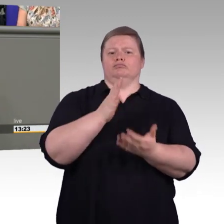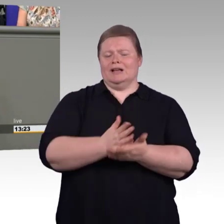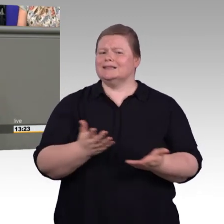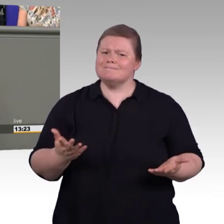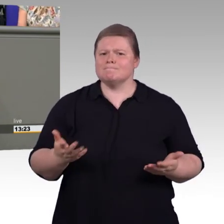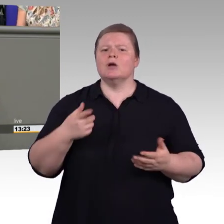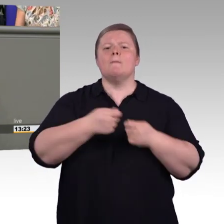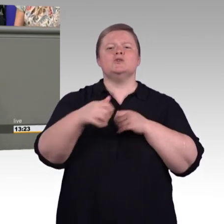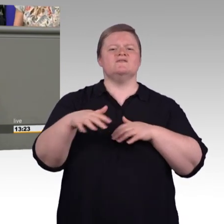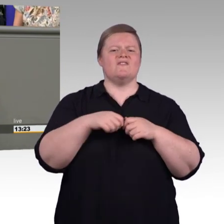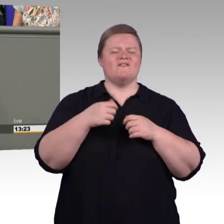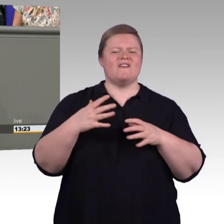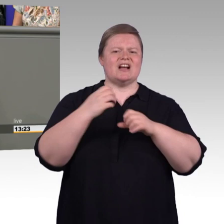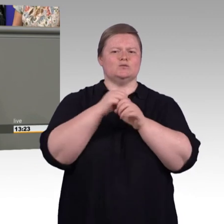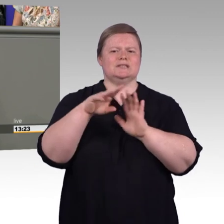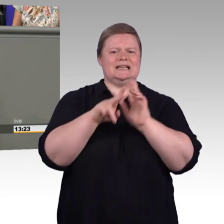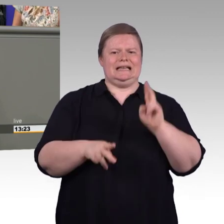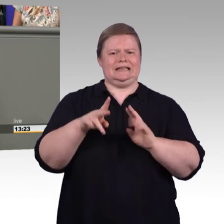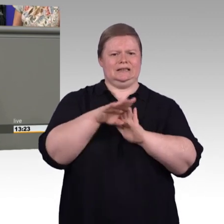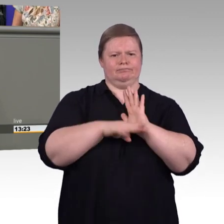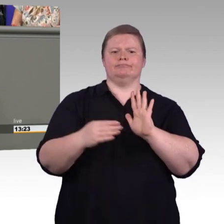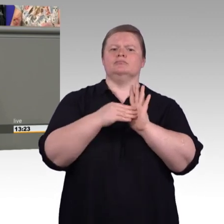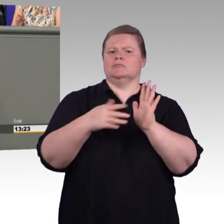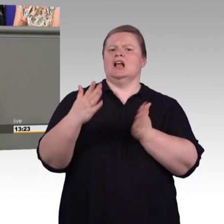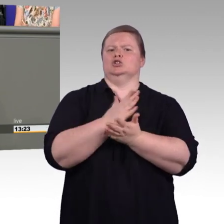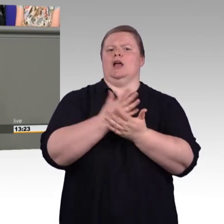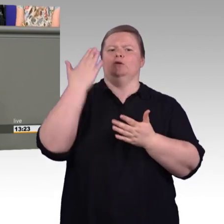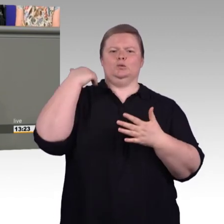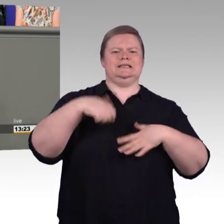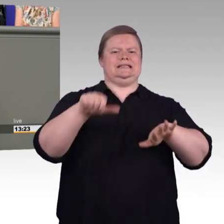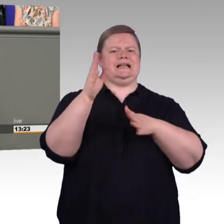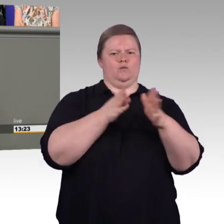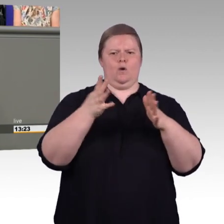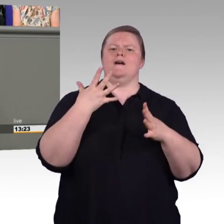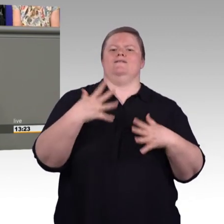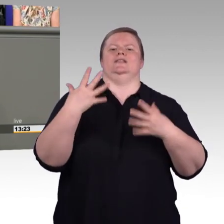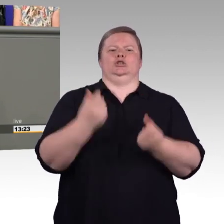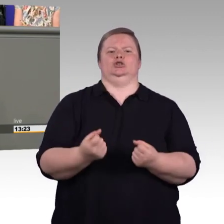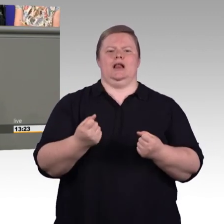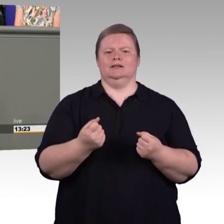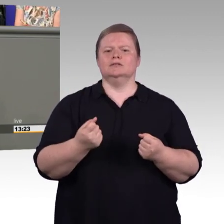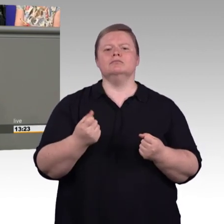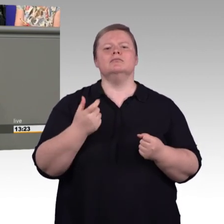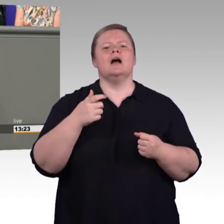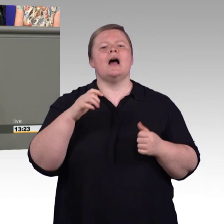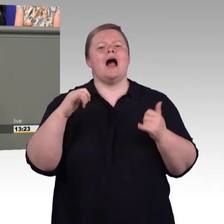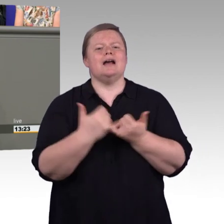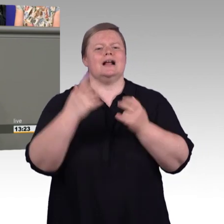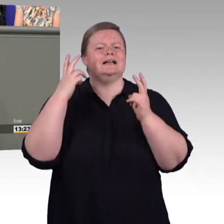Also wäre das Ziel Kinder zu schützen damit zumindest erreicht. Oder nicht? Teilweise ja.